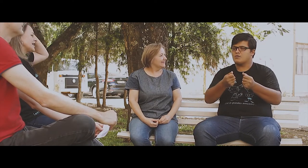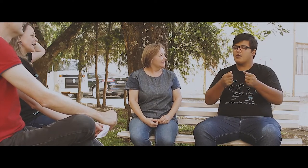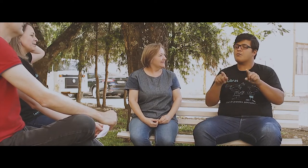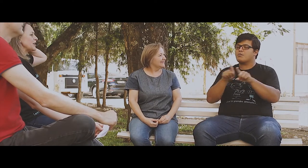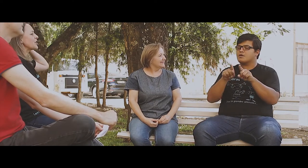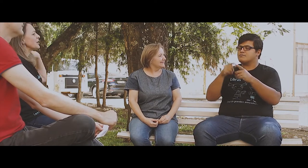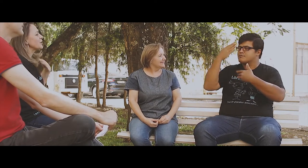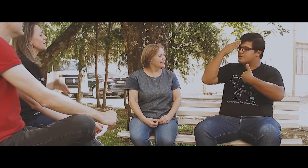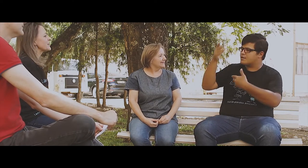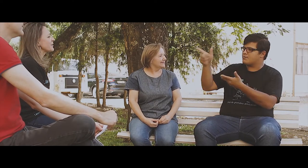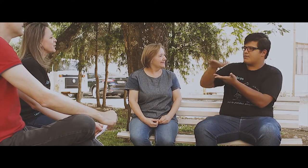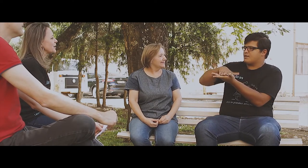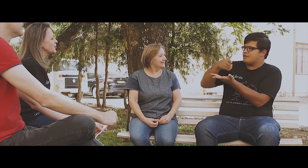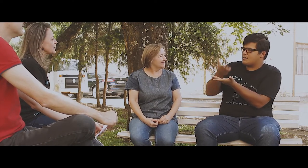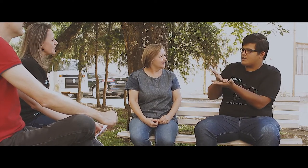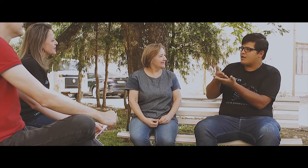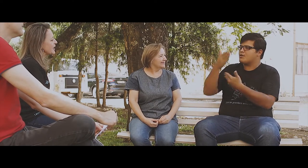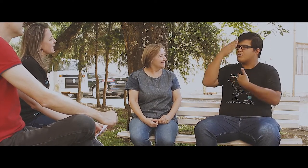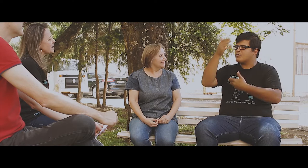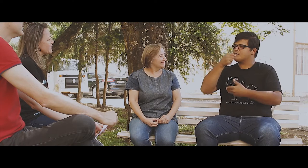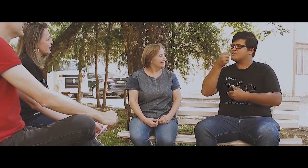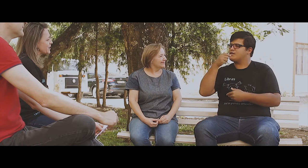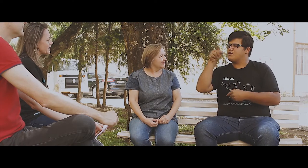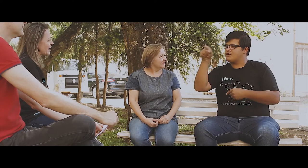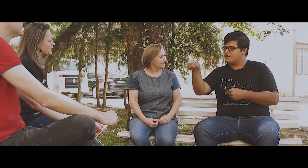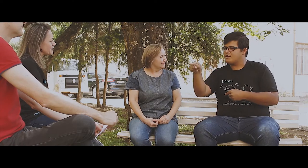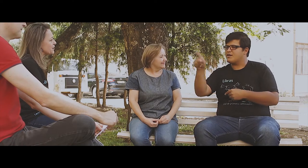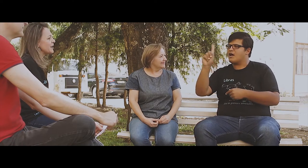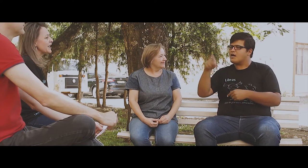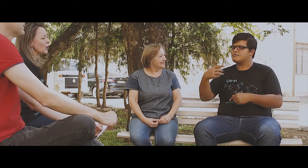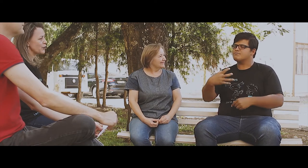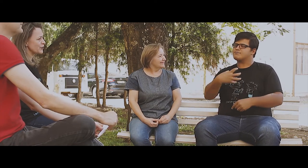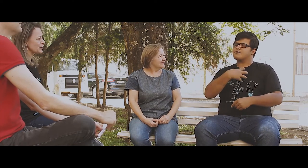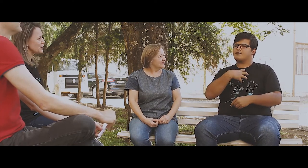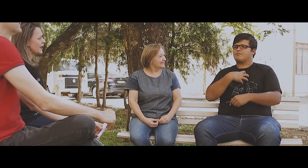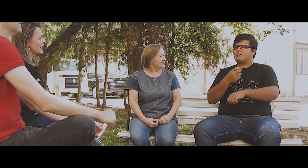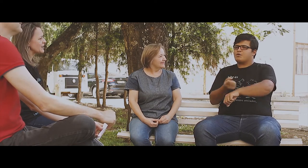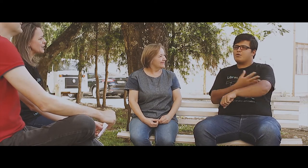partilhando nossas informações. Agradecer aos intérpretes também, ao professor Márcio.